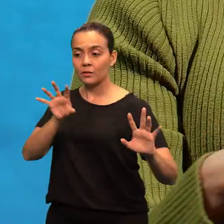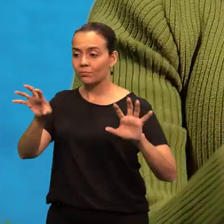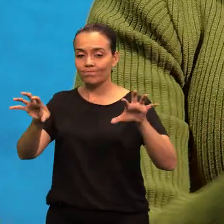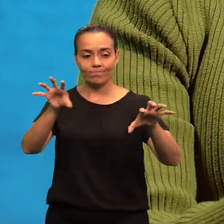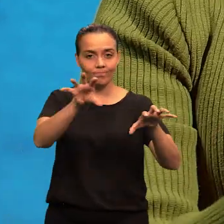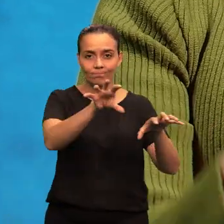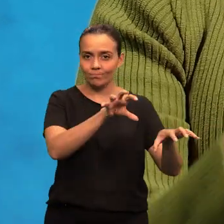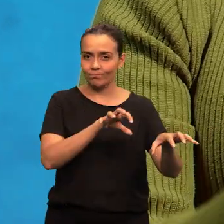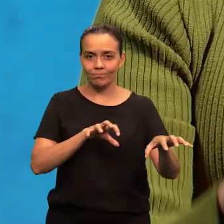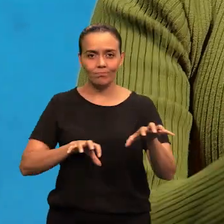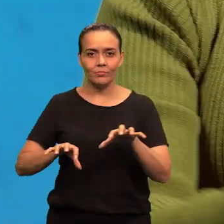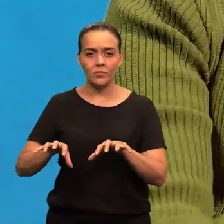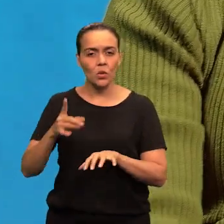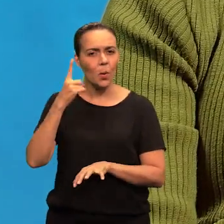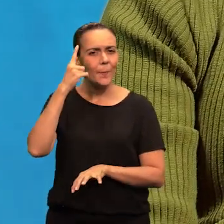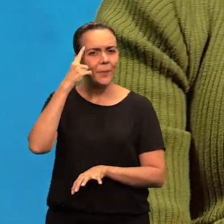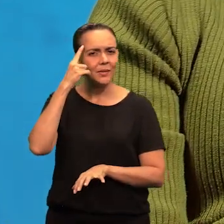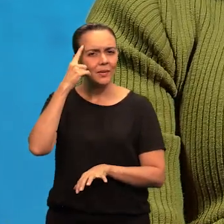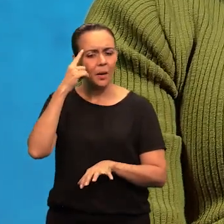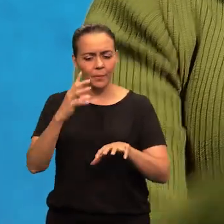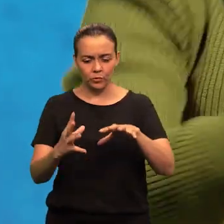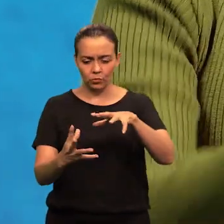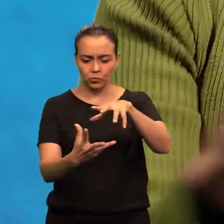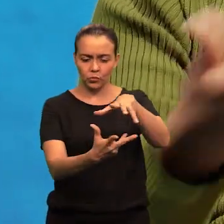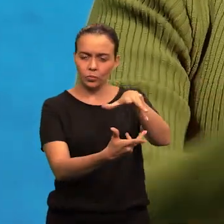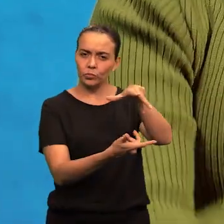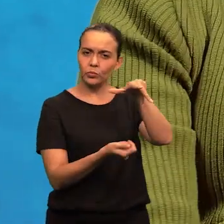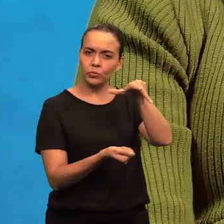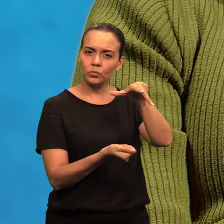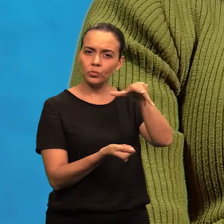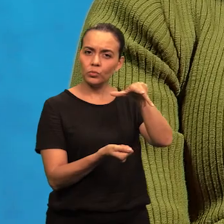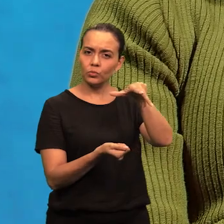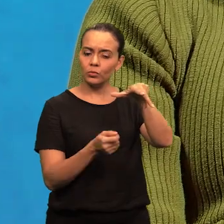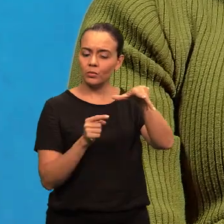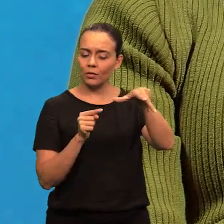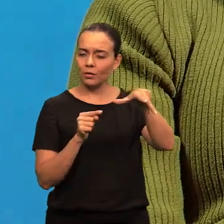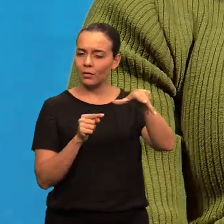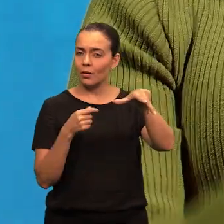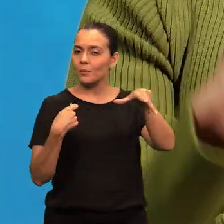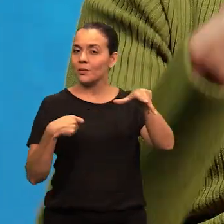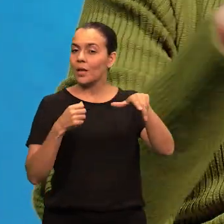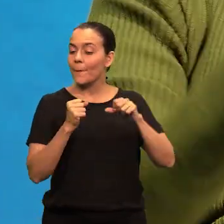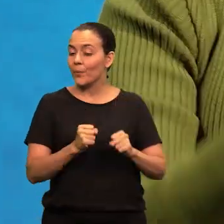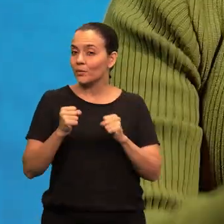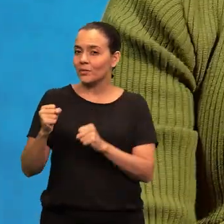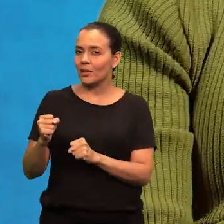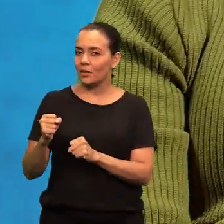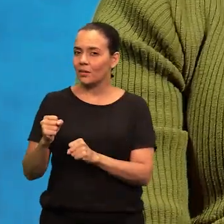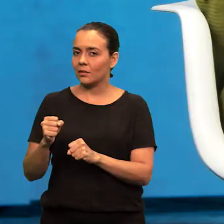a explicação, justamente, desse pensamento universal, diz respeito dessa relação de poder, de uma imposição.